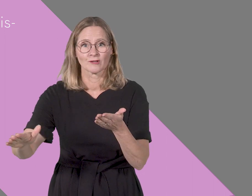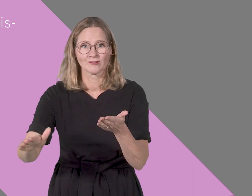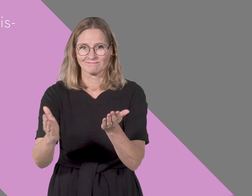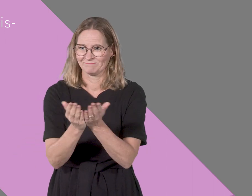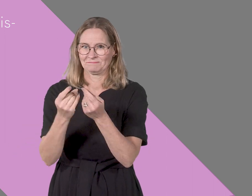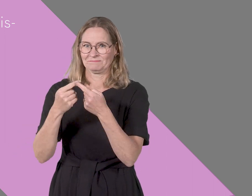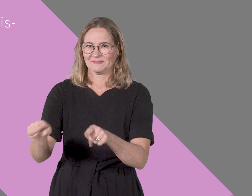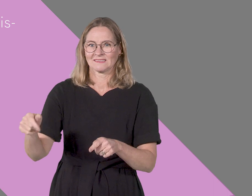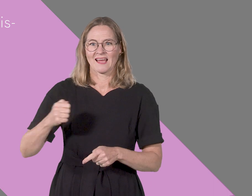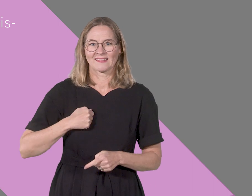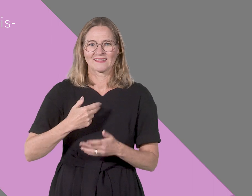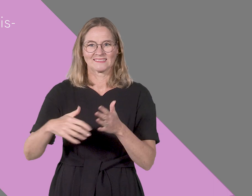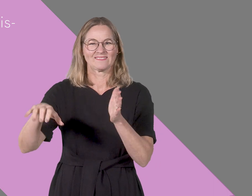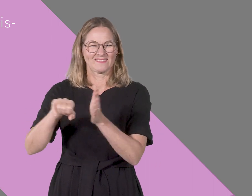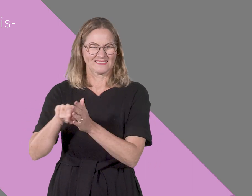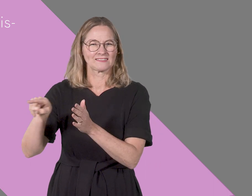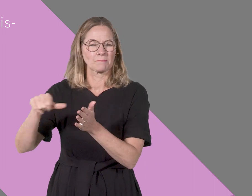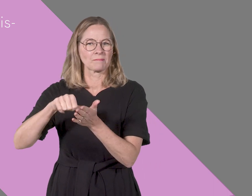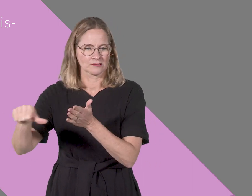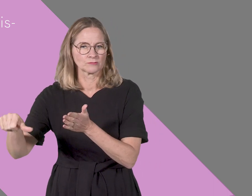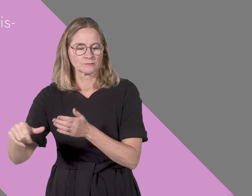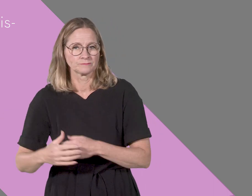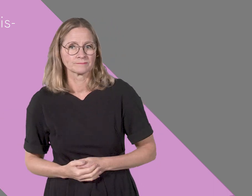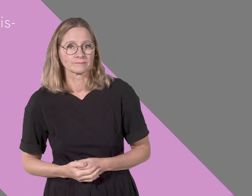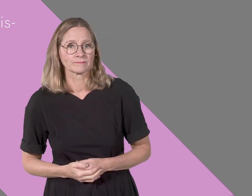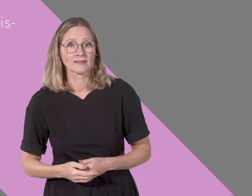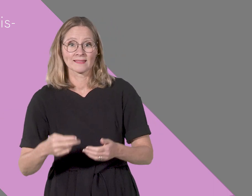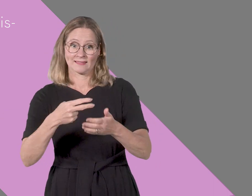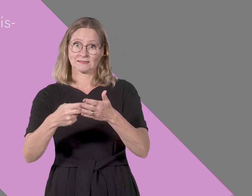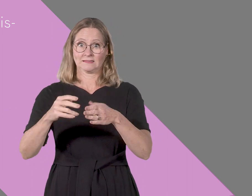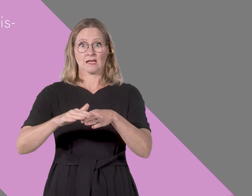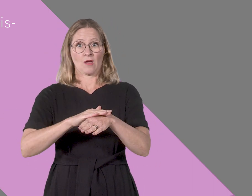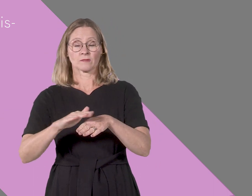toisin kuin hätätekstiviesti, eikä tekstin käyttö riipu -